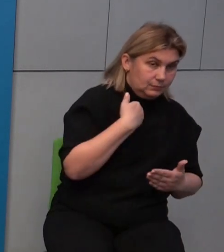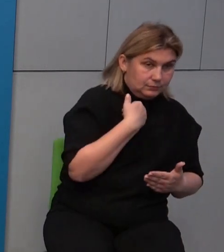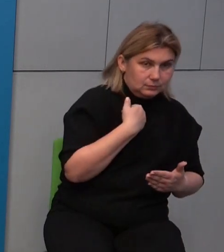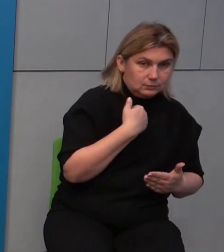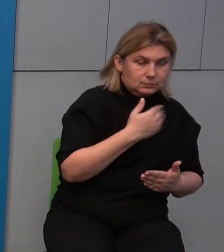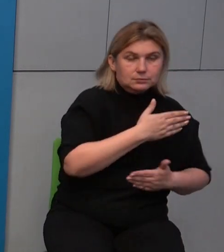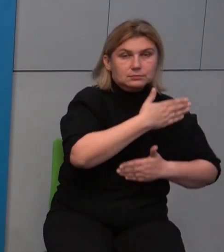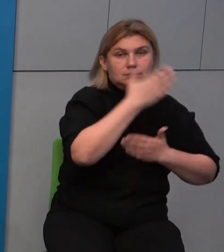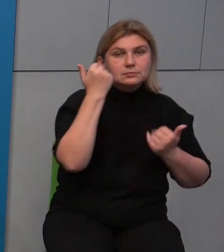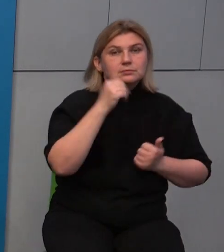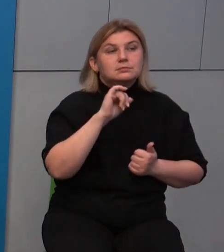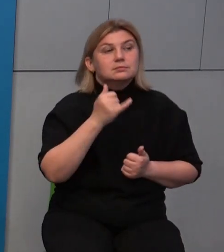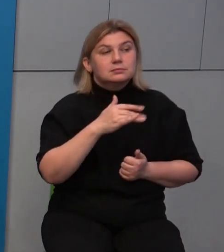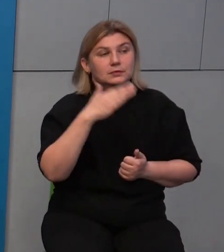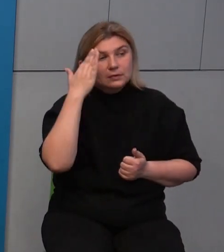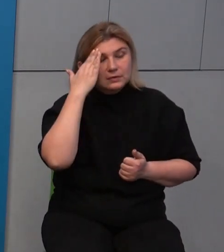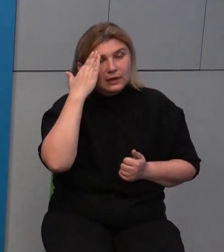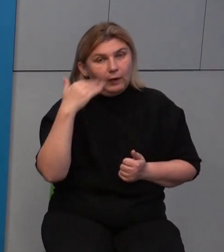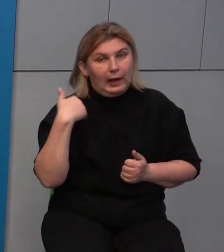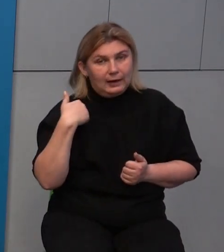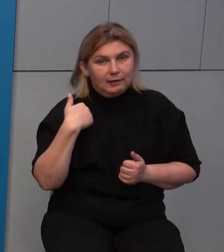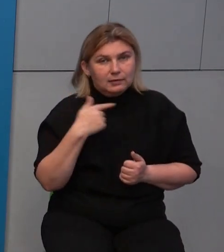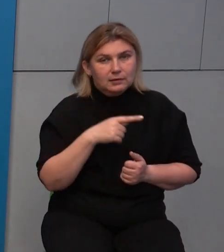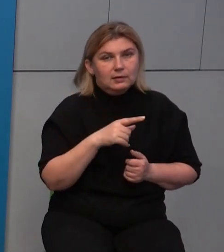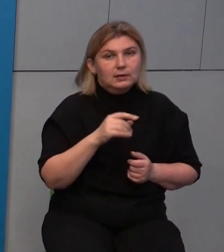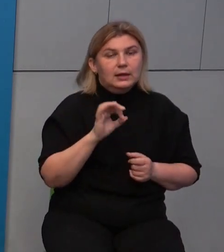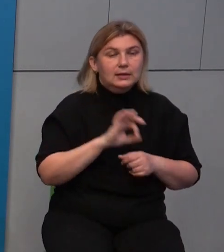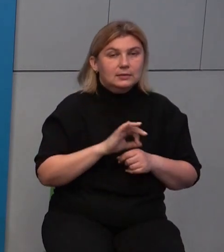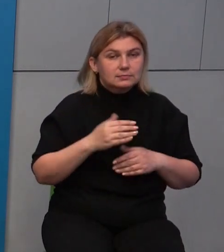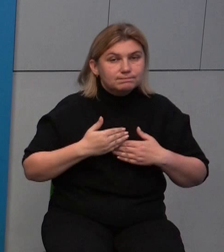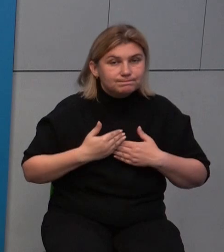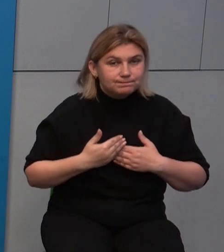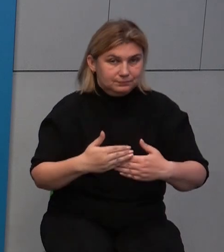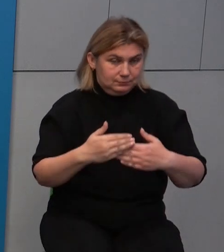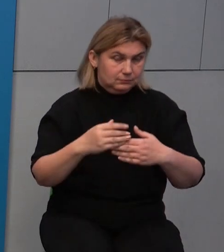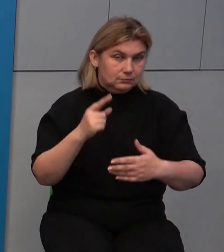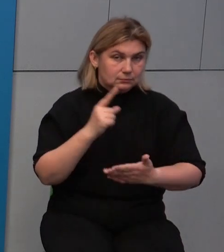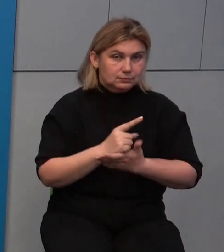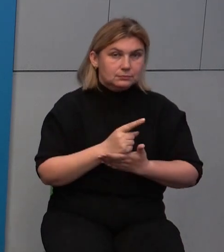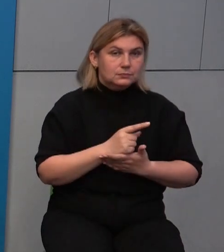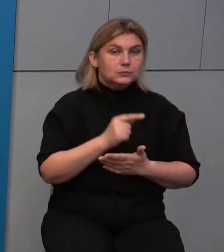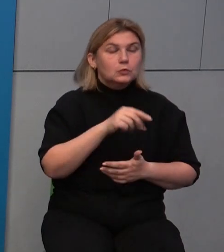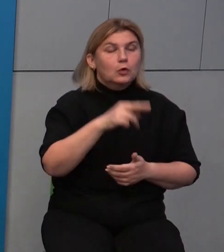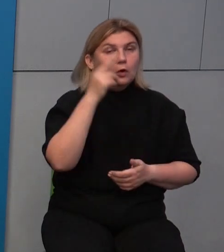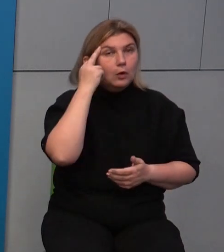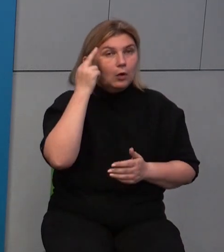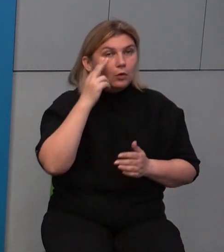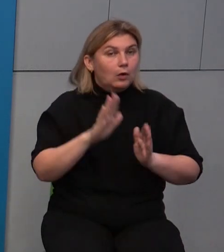na ile znał angielski, ale na pewno do przodu jakoś tak mu szło. Ale czy był w stanie zrozumieć literaturę